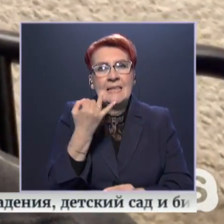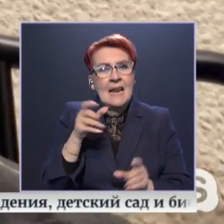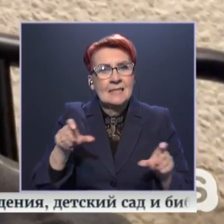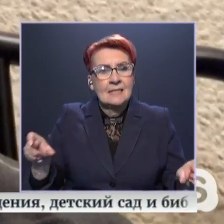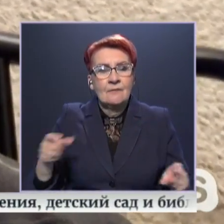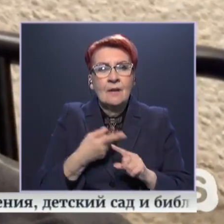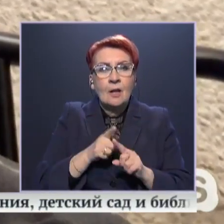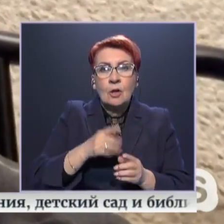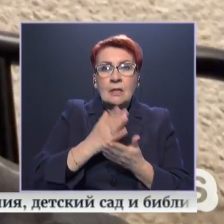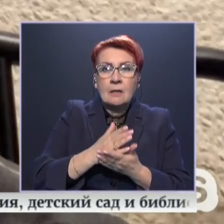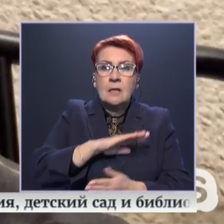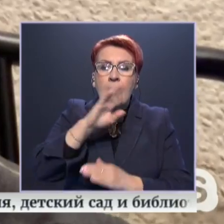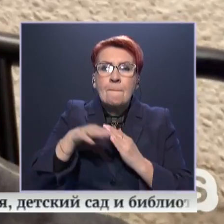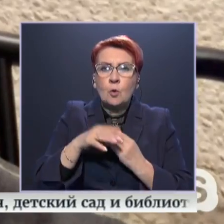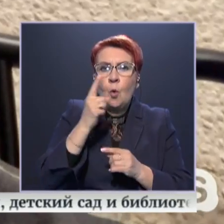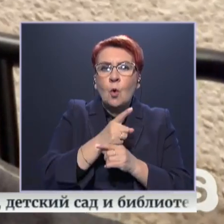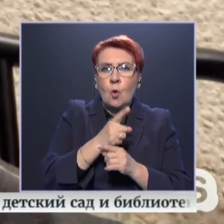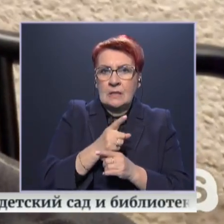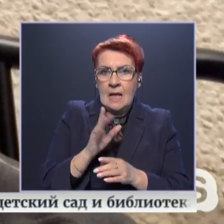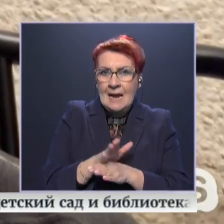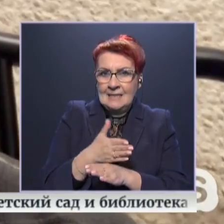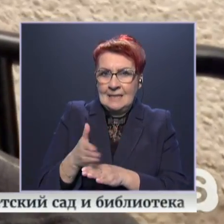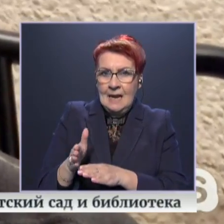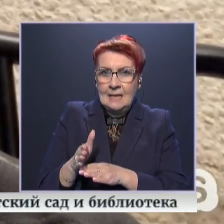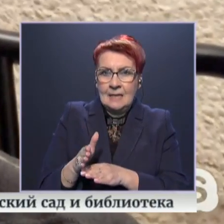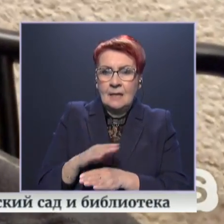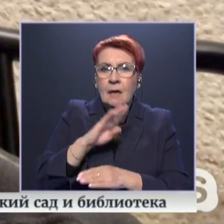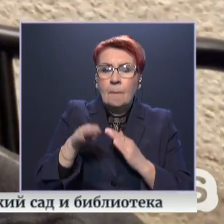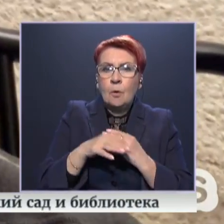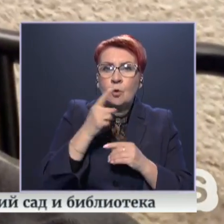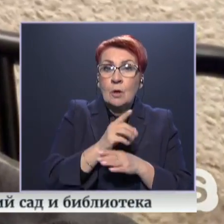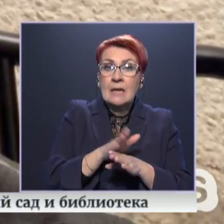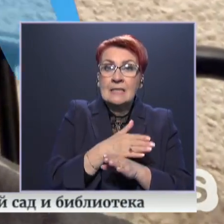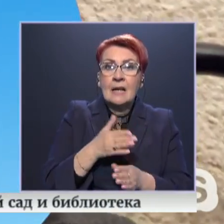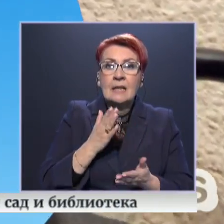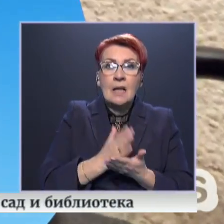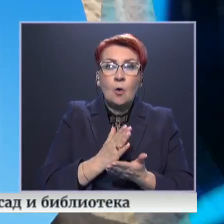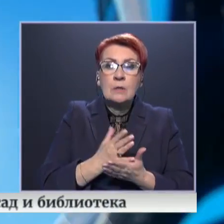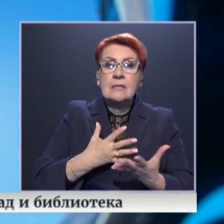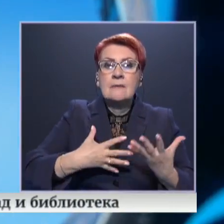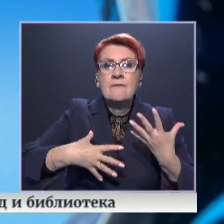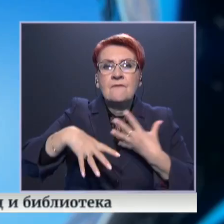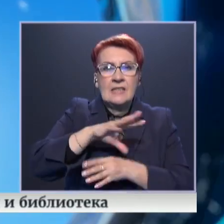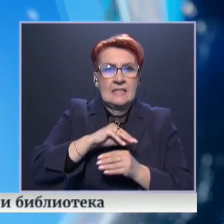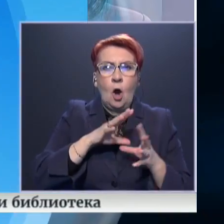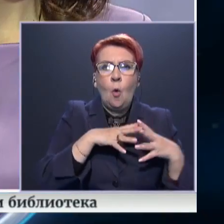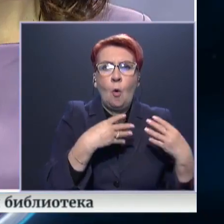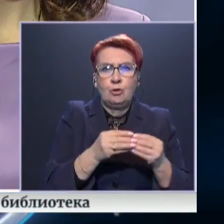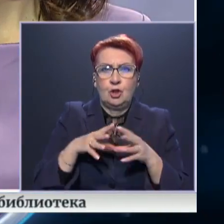находится под угрозой разделения собственно говоря под угрозой разделения находится все общности потому что враг